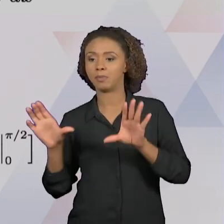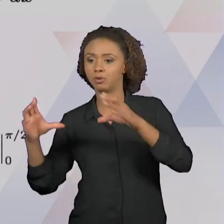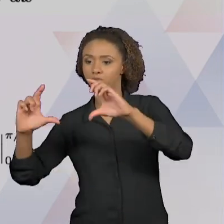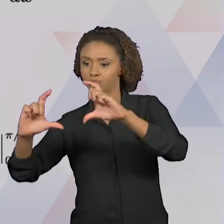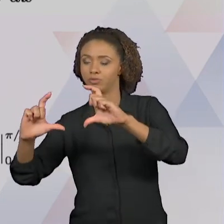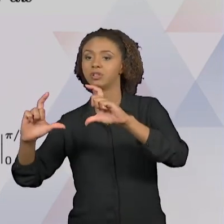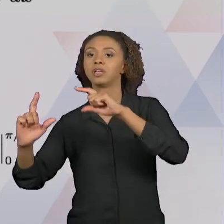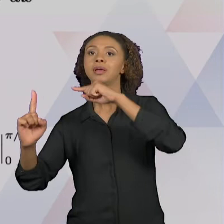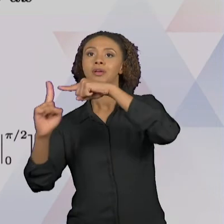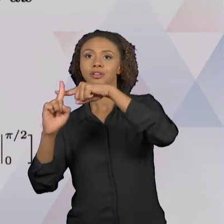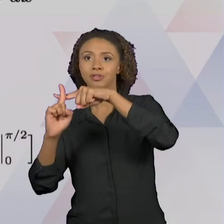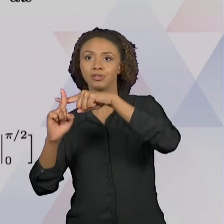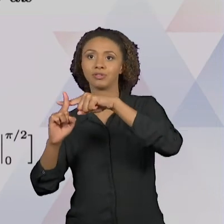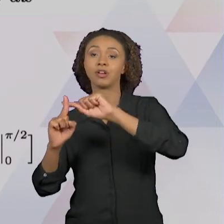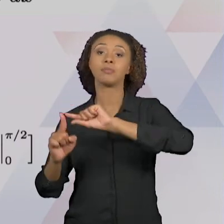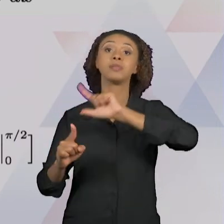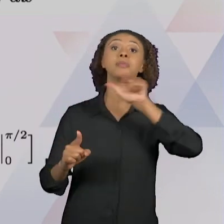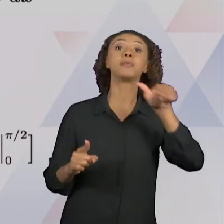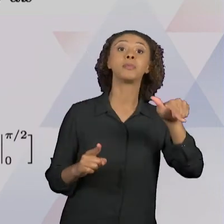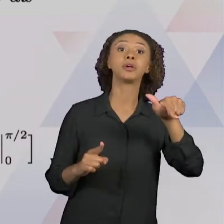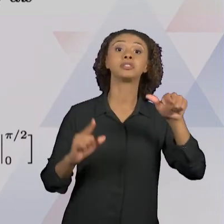ENVOLVENDO A SUBTRAÇÃO.